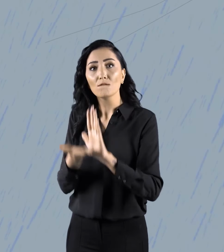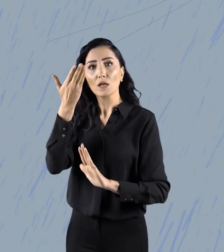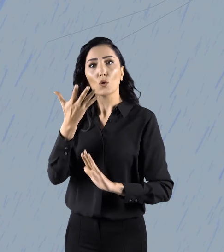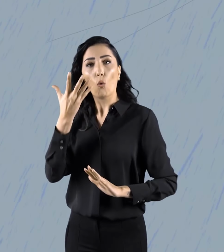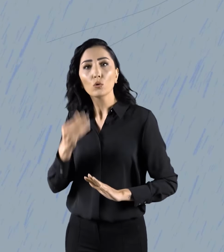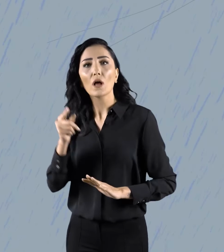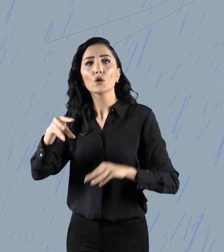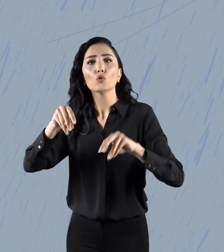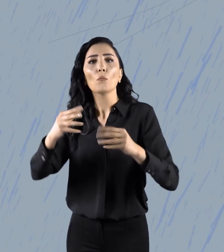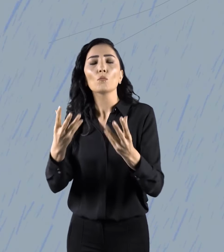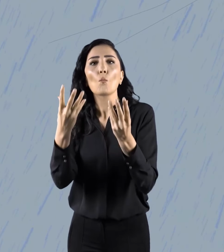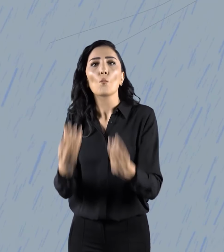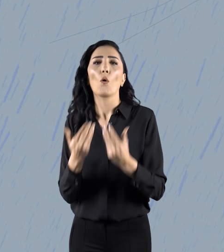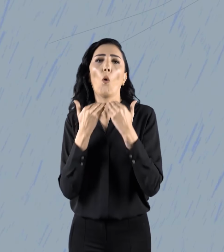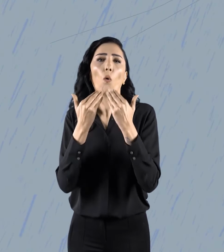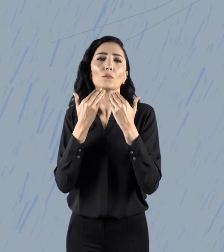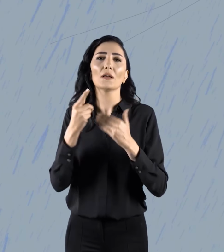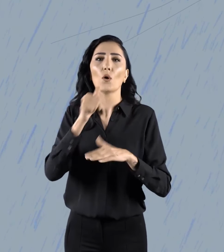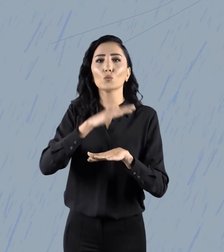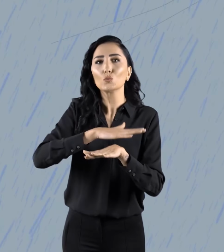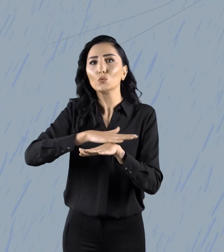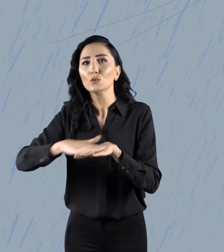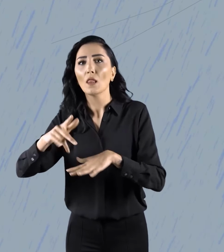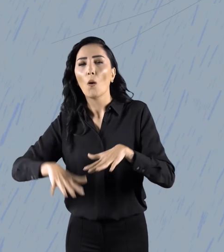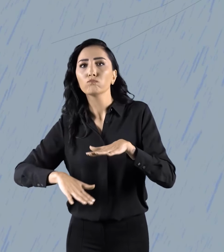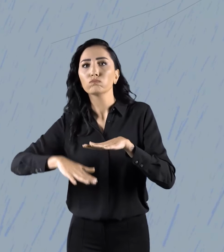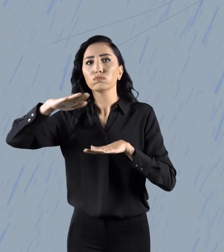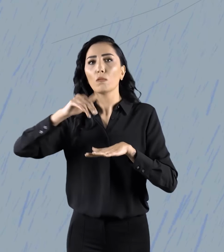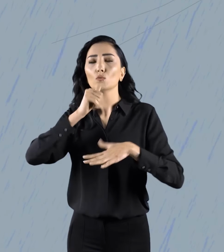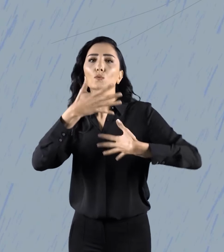artık toprak o suyu çekemez ve yüzeyde birikerek seli oluşturur.